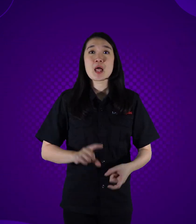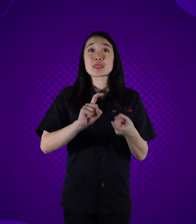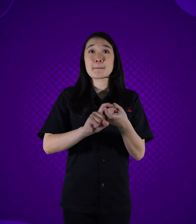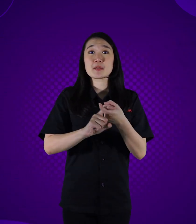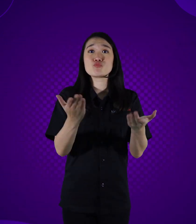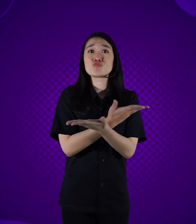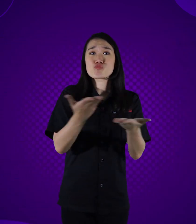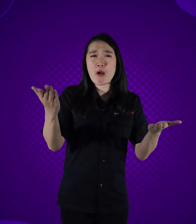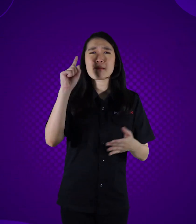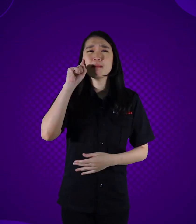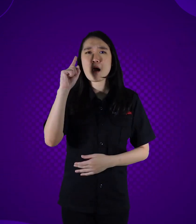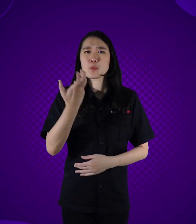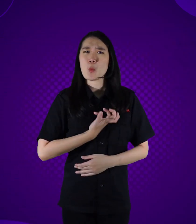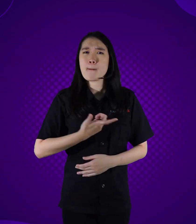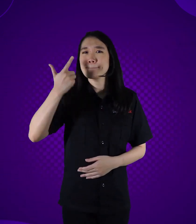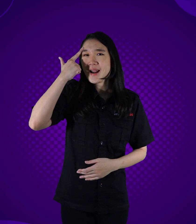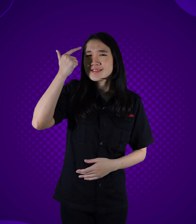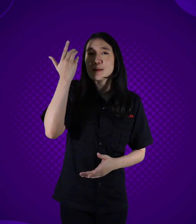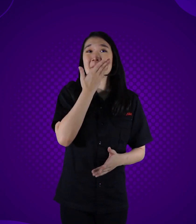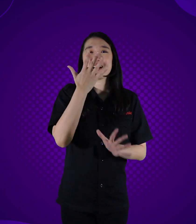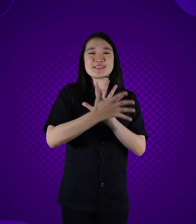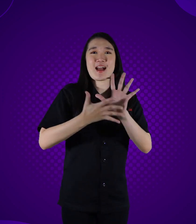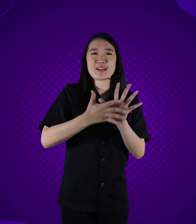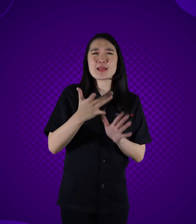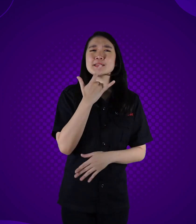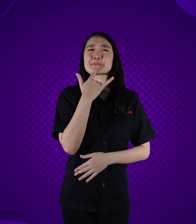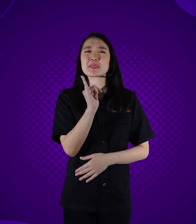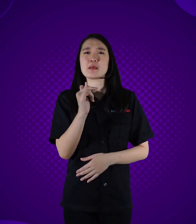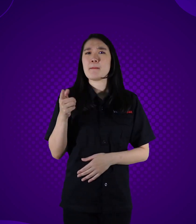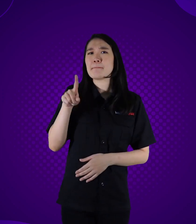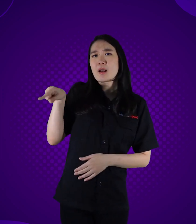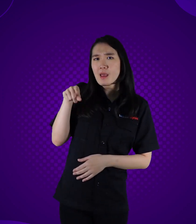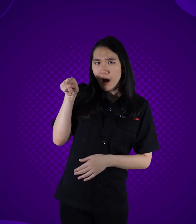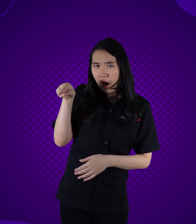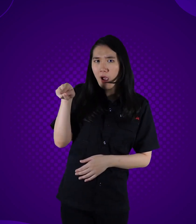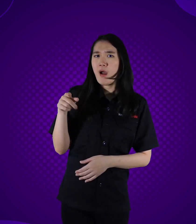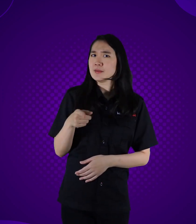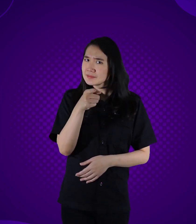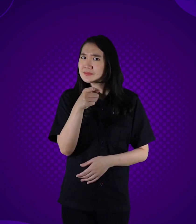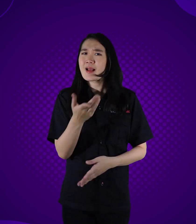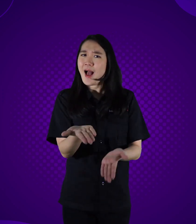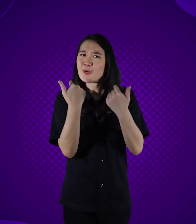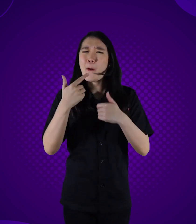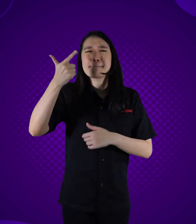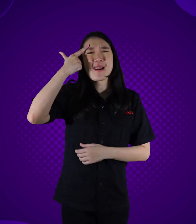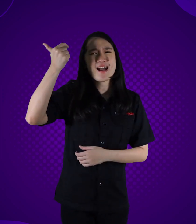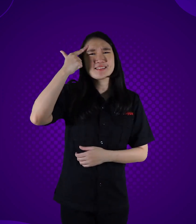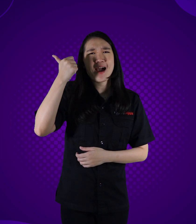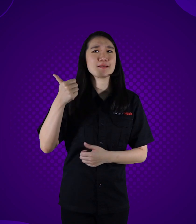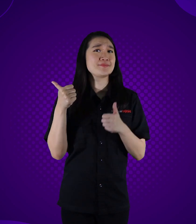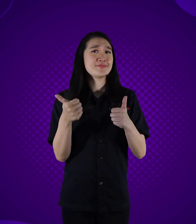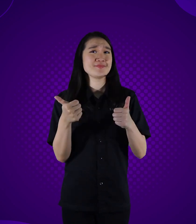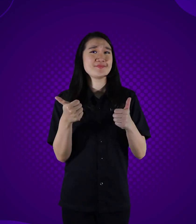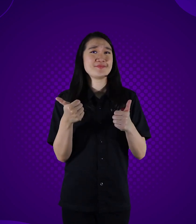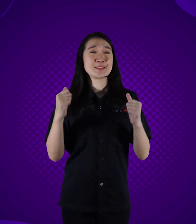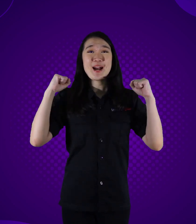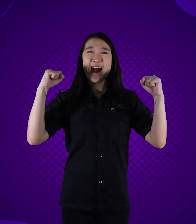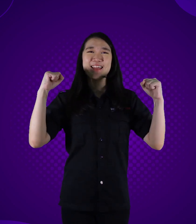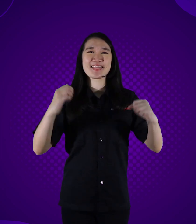Teman-teman Dengar semua, mau belajar bahasa isyarat seperti mereka, ayo belajar seru loh!